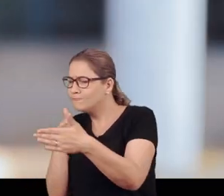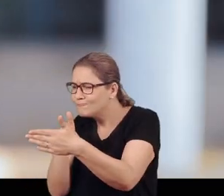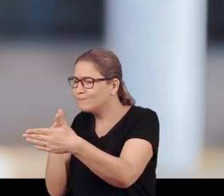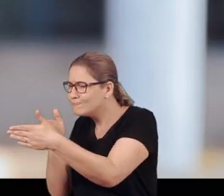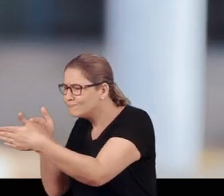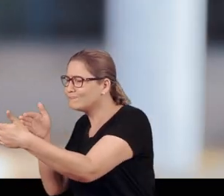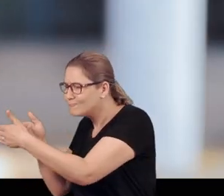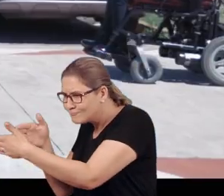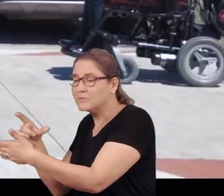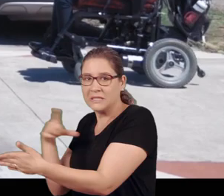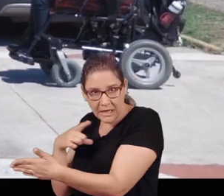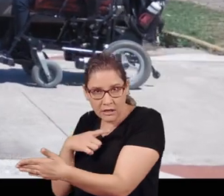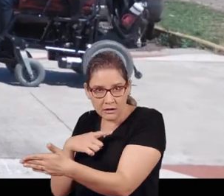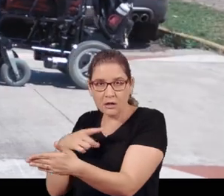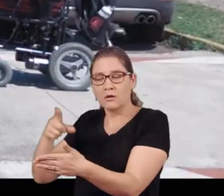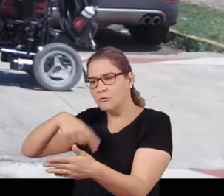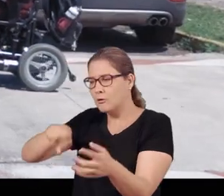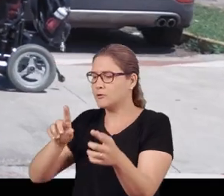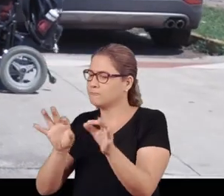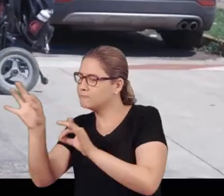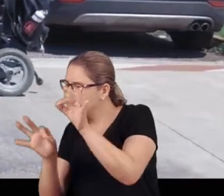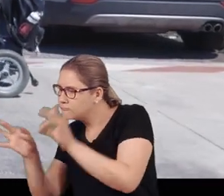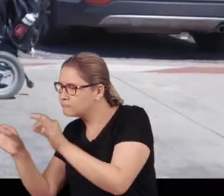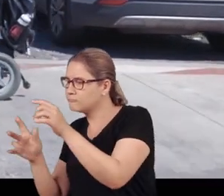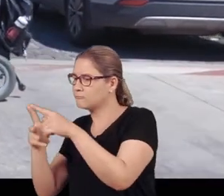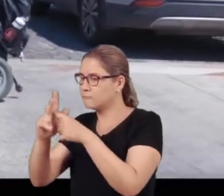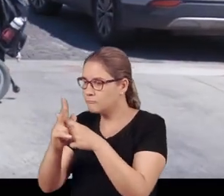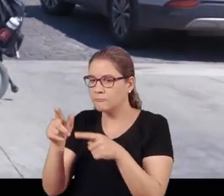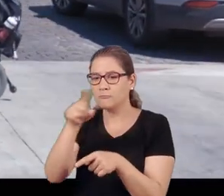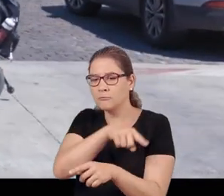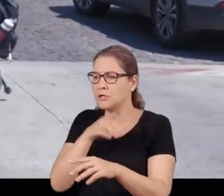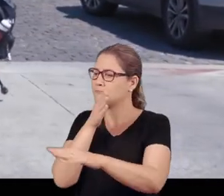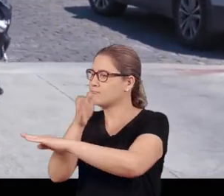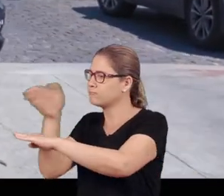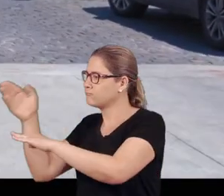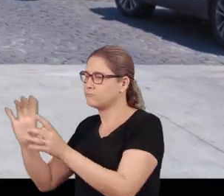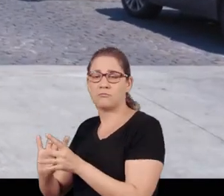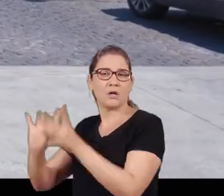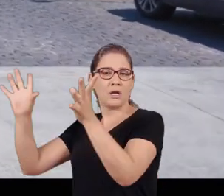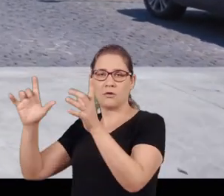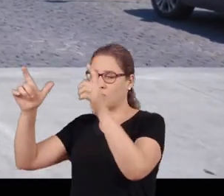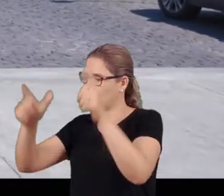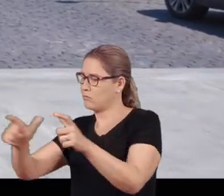barreiras que possam estar impedindo a sua plena participação nas atividades,